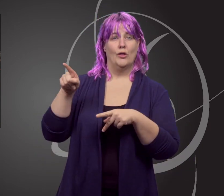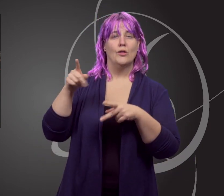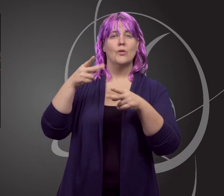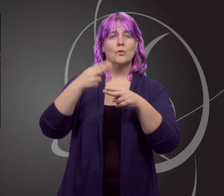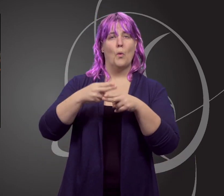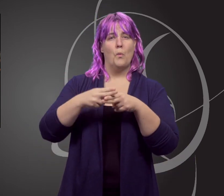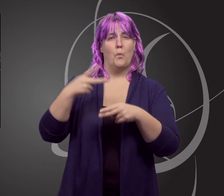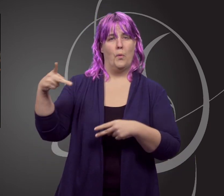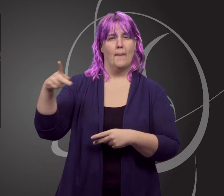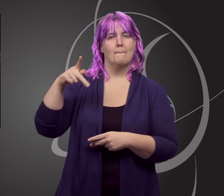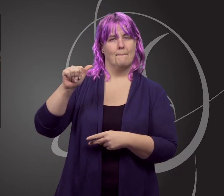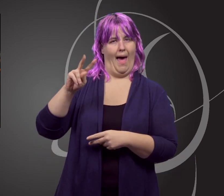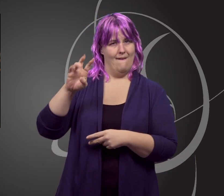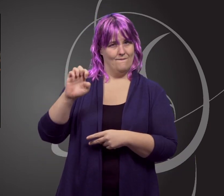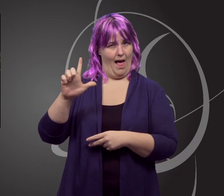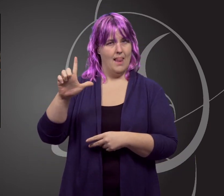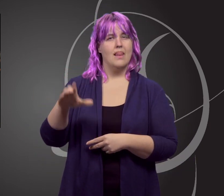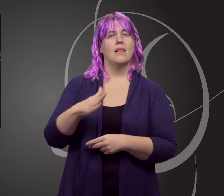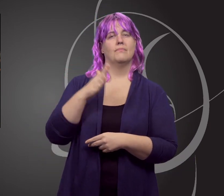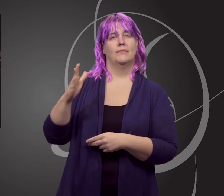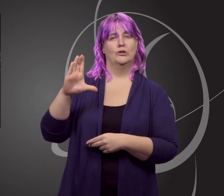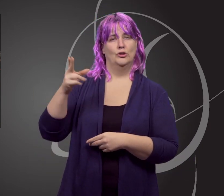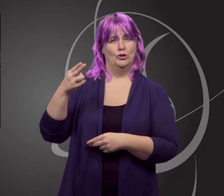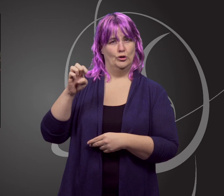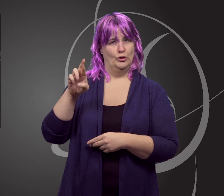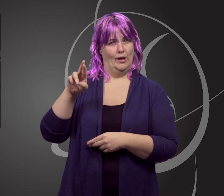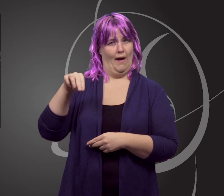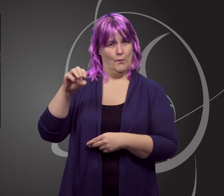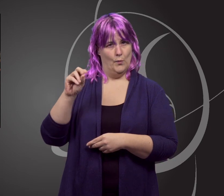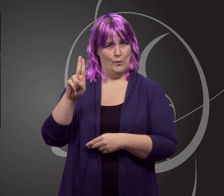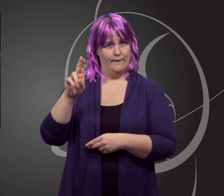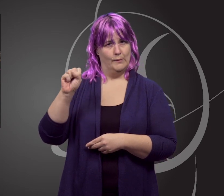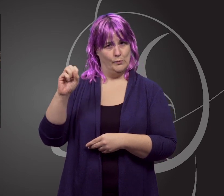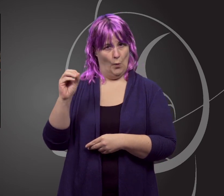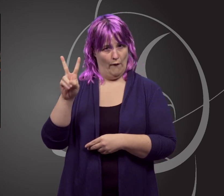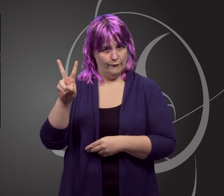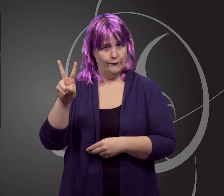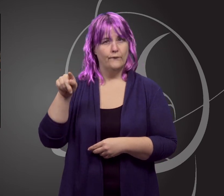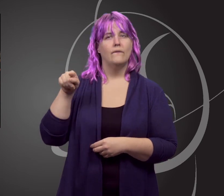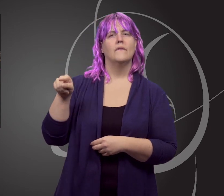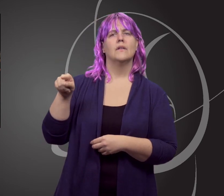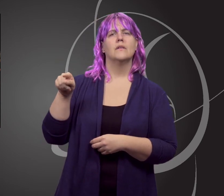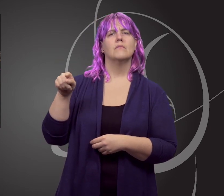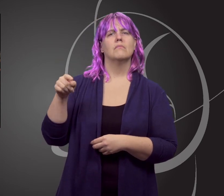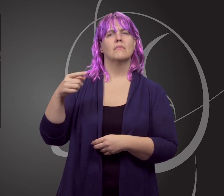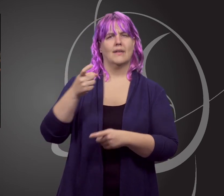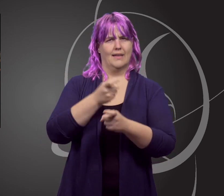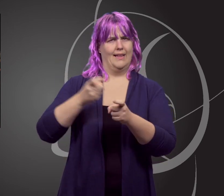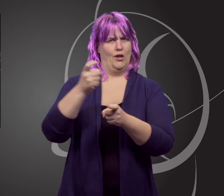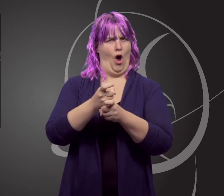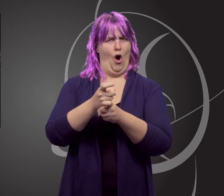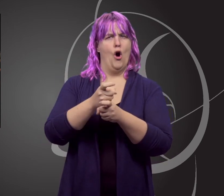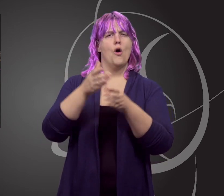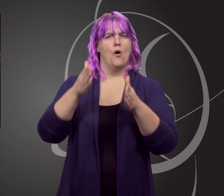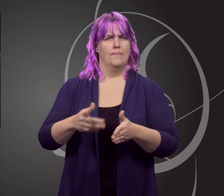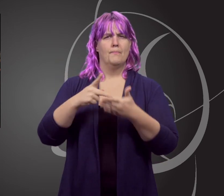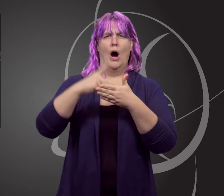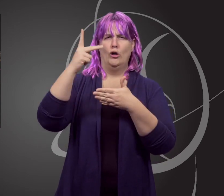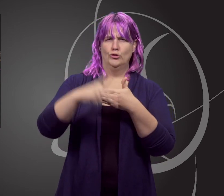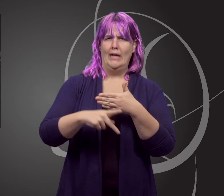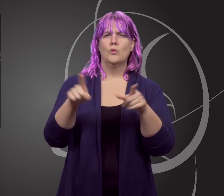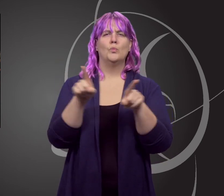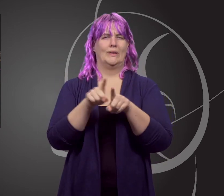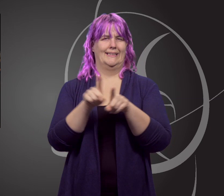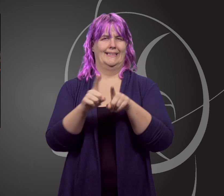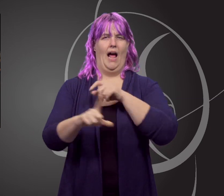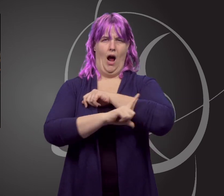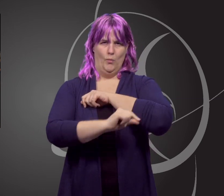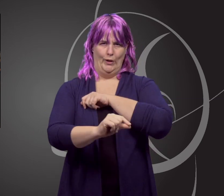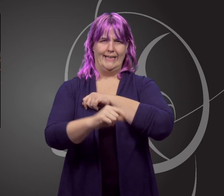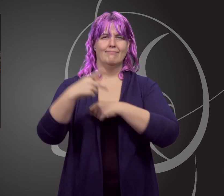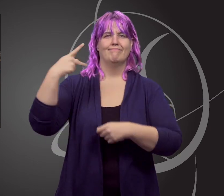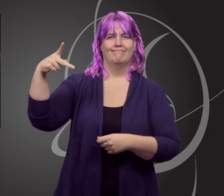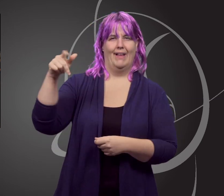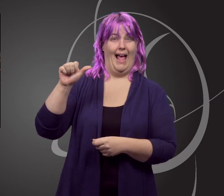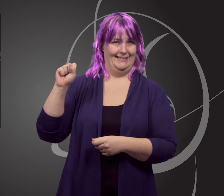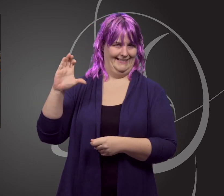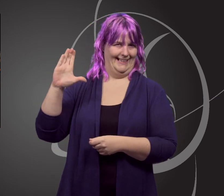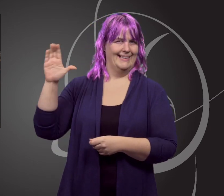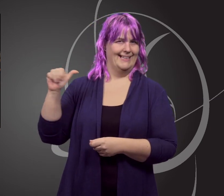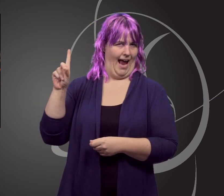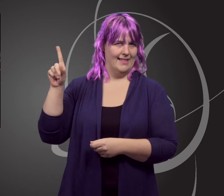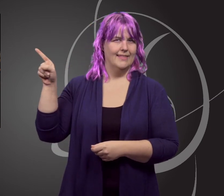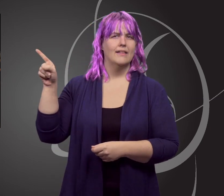Pavel Chernousov, directeur de projets et employé de l’ASC-CAD,